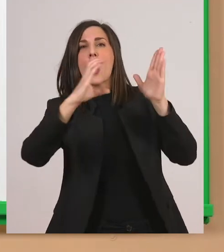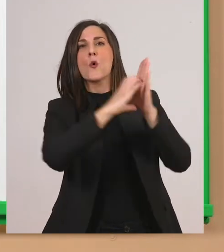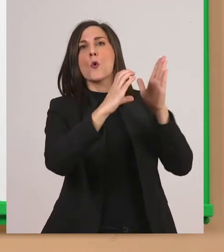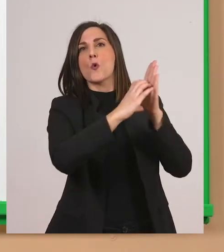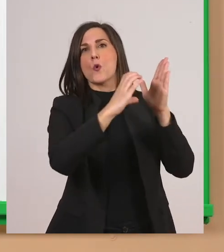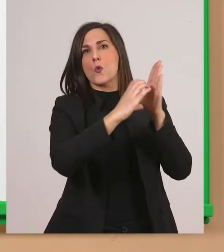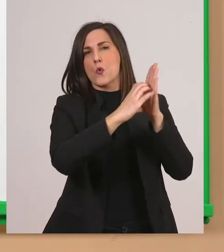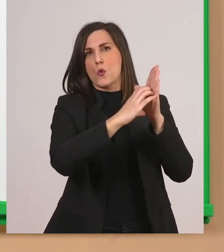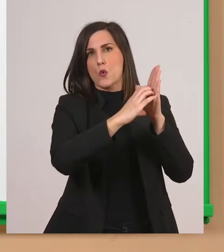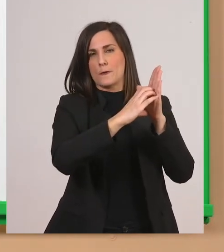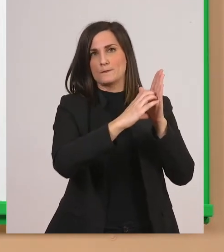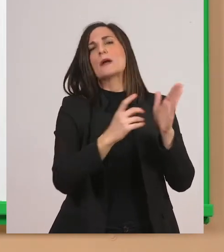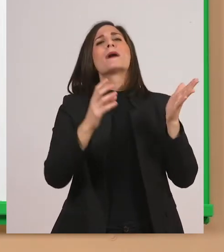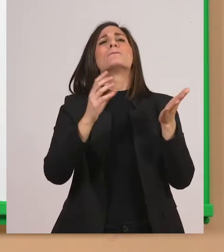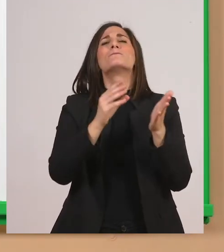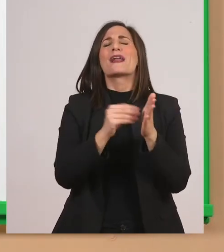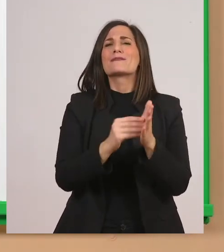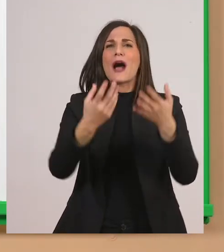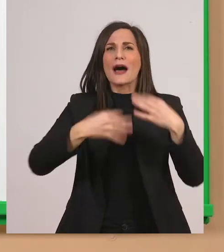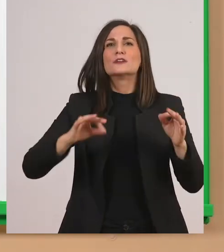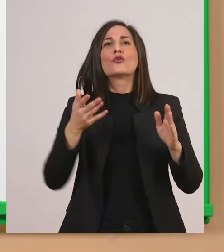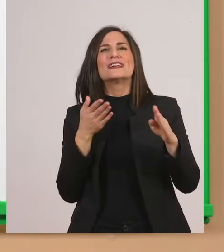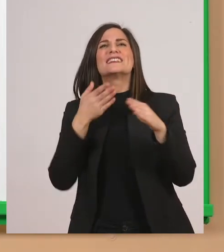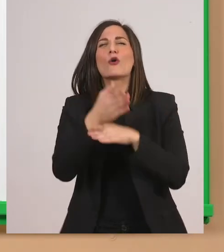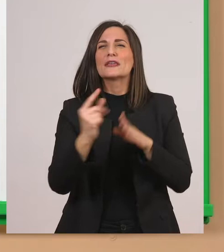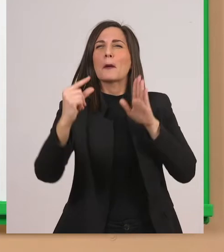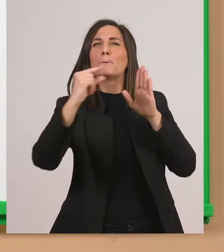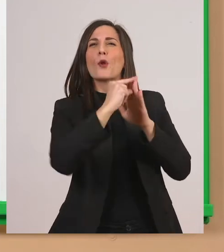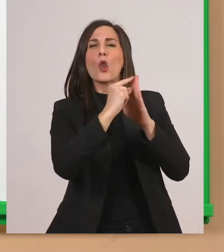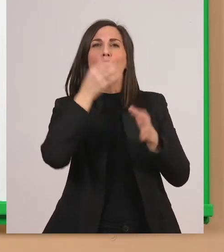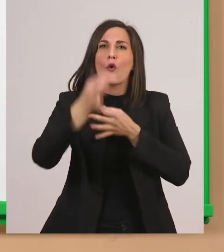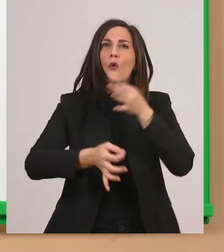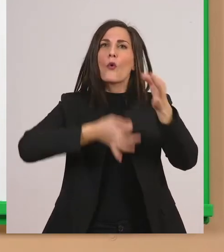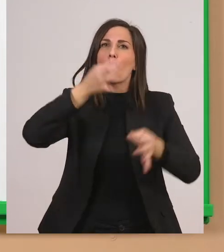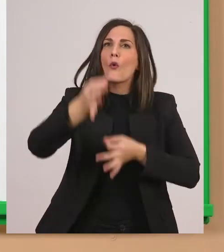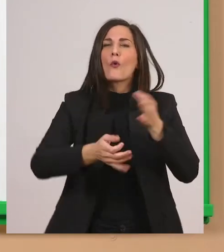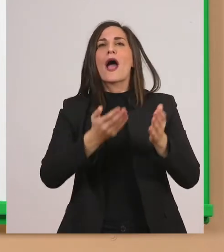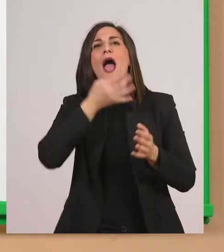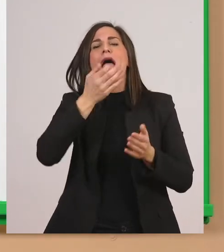Εάν αρχίσω και εξηγώ... από τον πρόλογο, κινδυνεύω να κάνω μεγάλο κεφάλι.